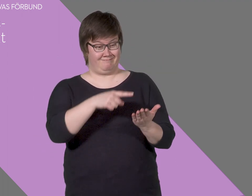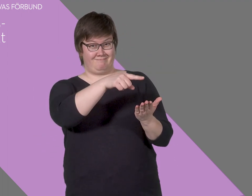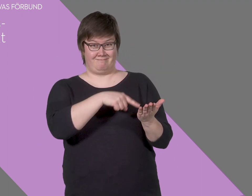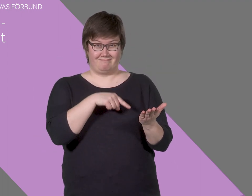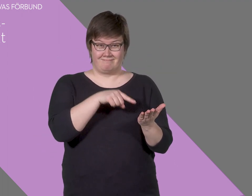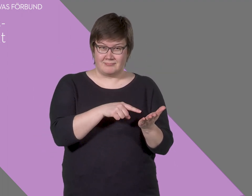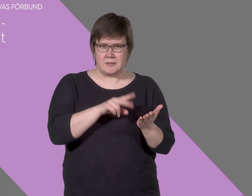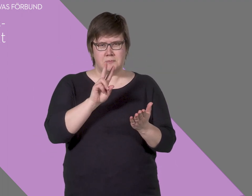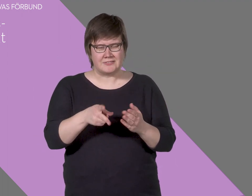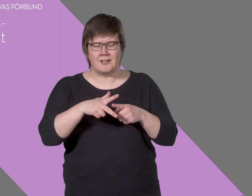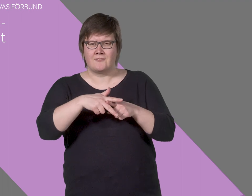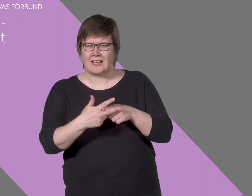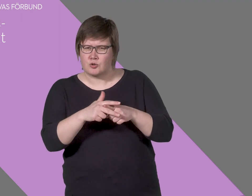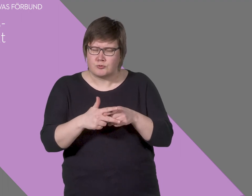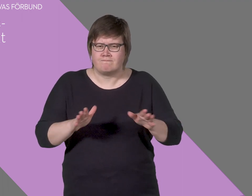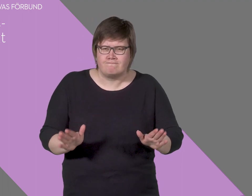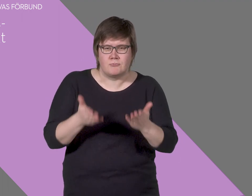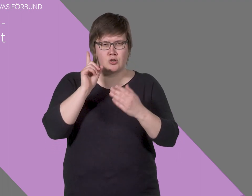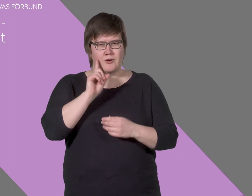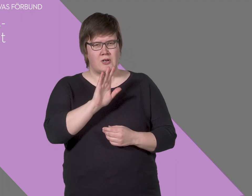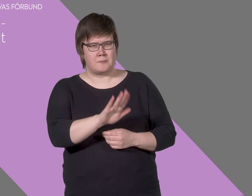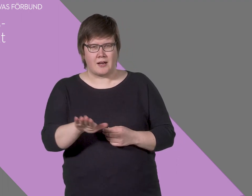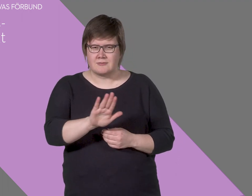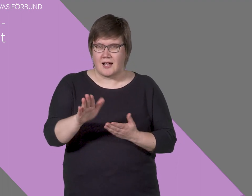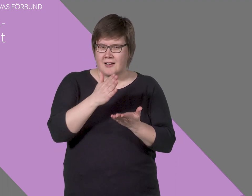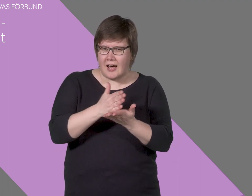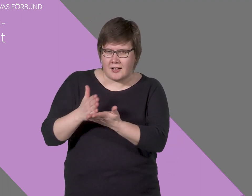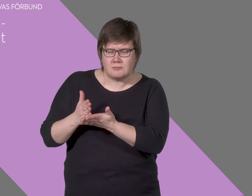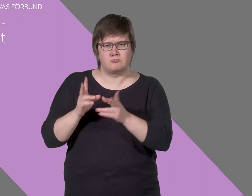Den är avsedd som ett verktyg för att främja döva barns rättigheter -